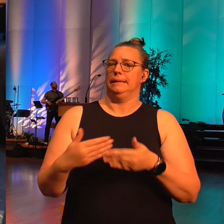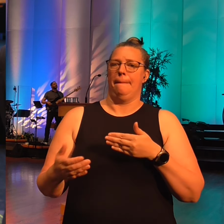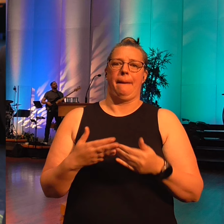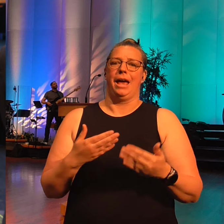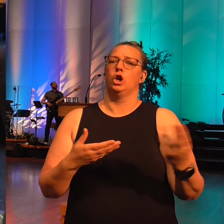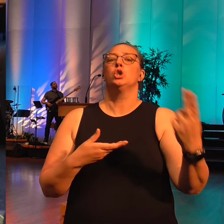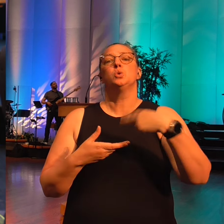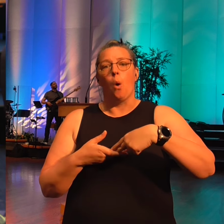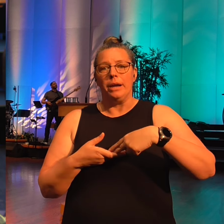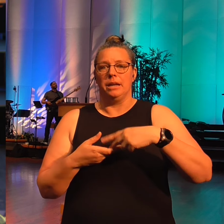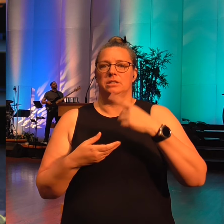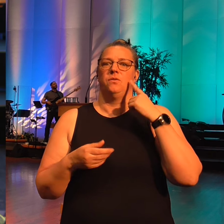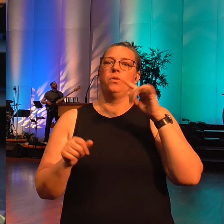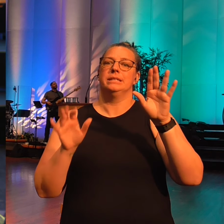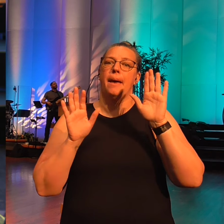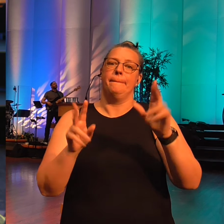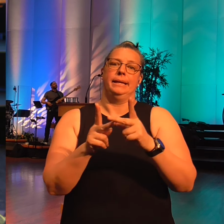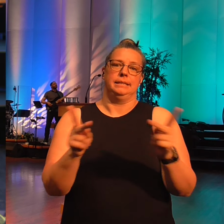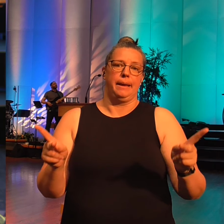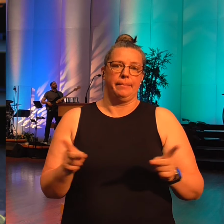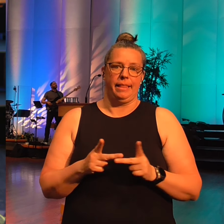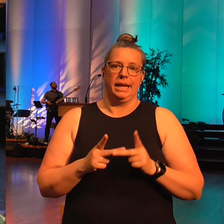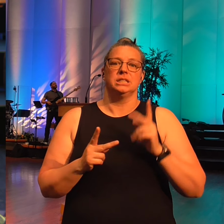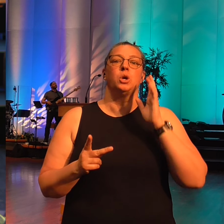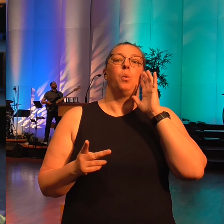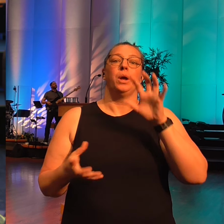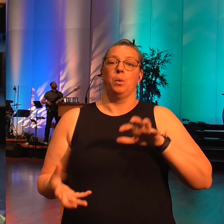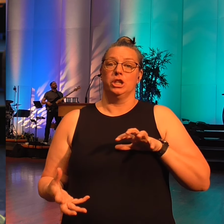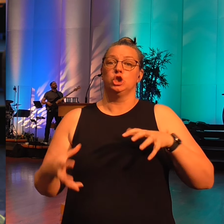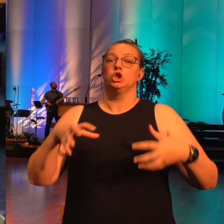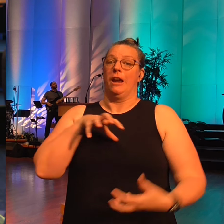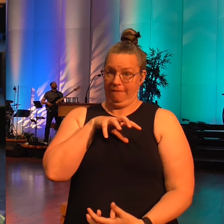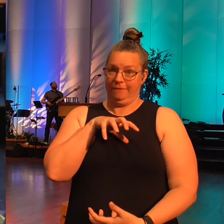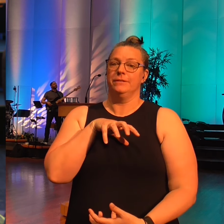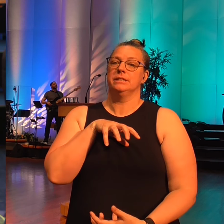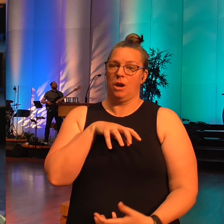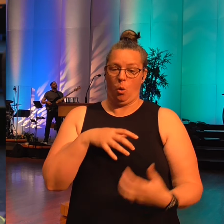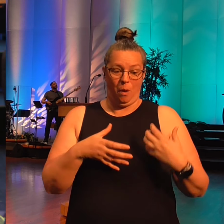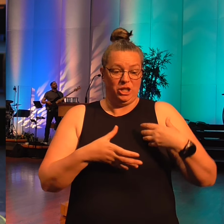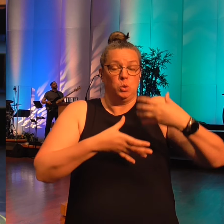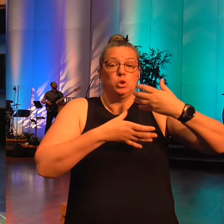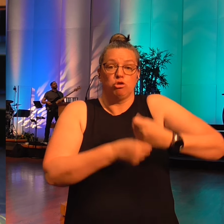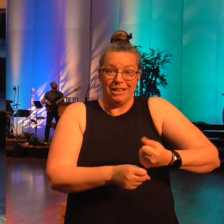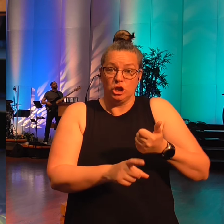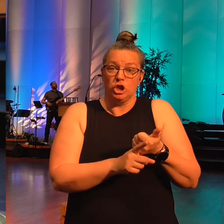nosotros en este increíble espacio porque vamos a cambiar. Cuando confías en ti mismo, todo se vuelve